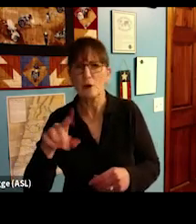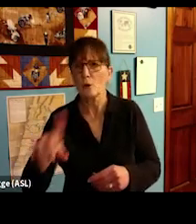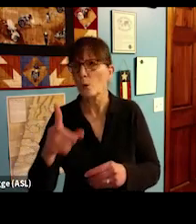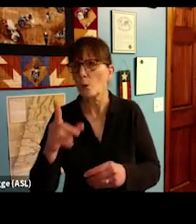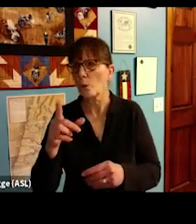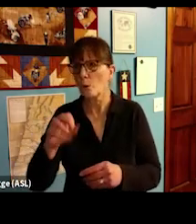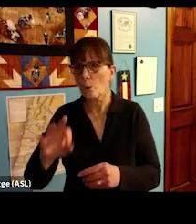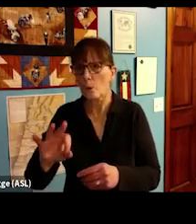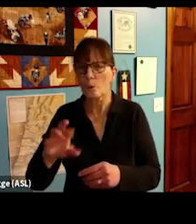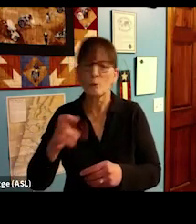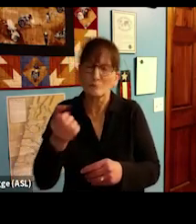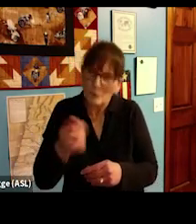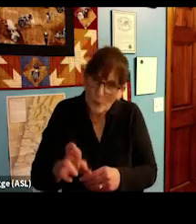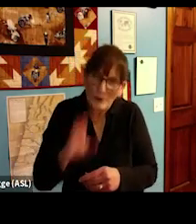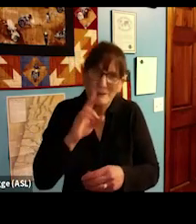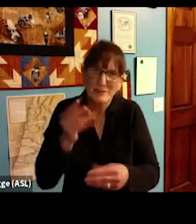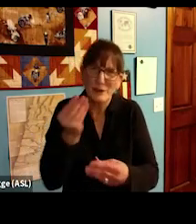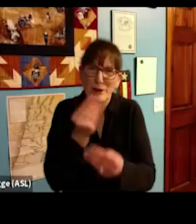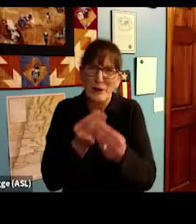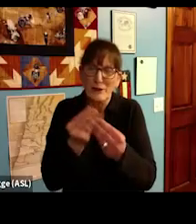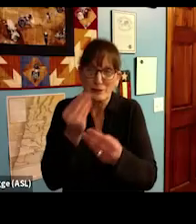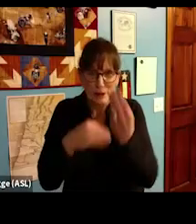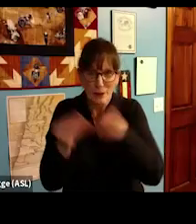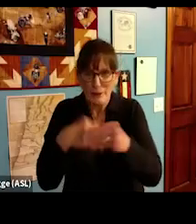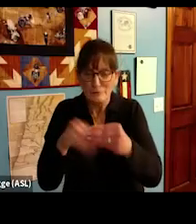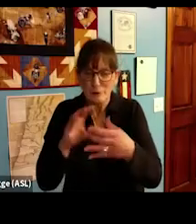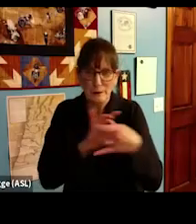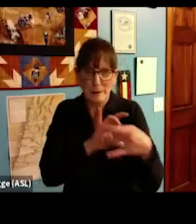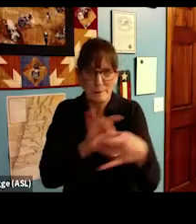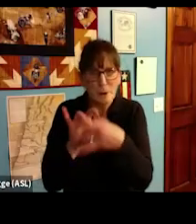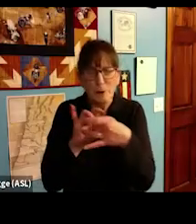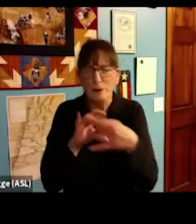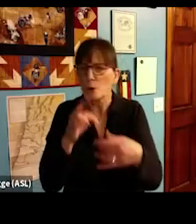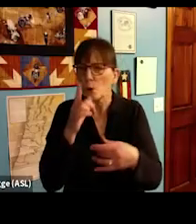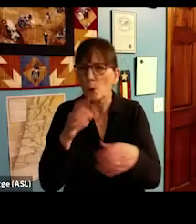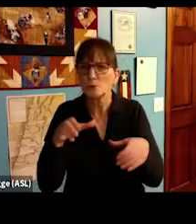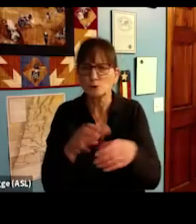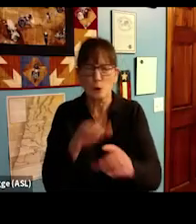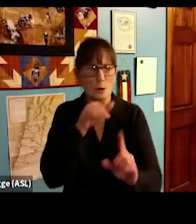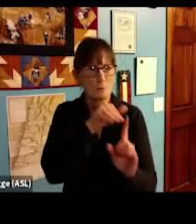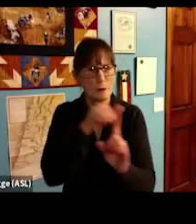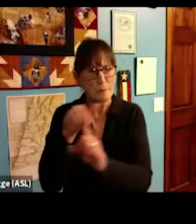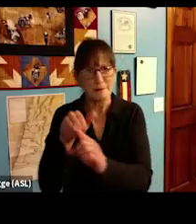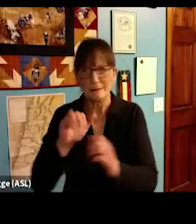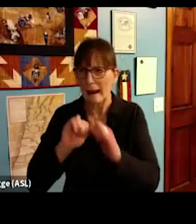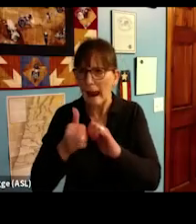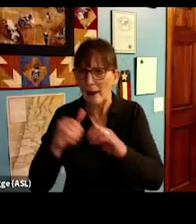en cuanto a copias, correos, puede ser más fácil que enviar documentos por fax.